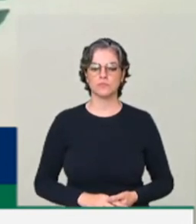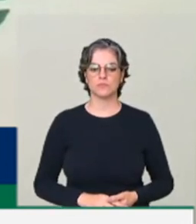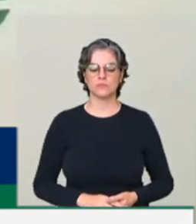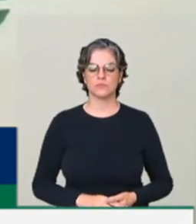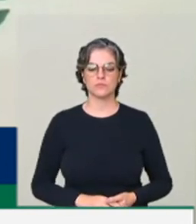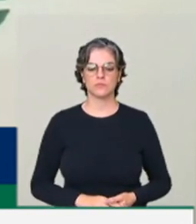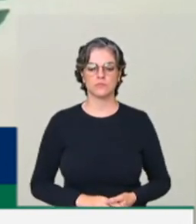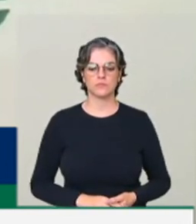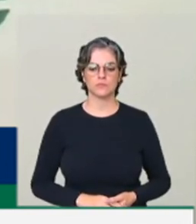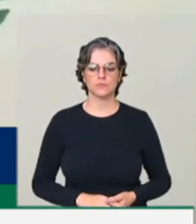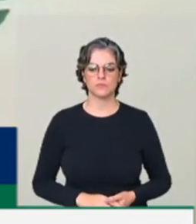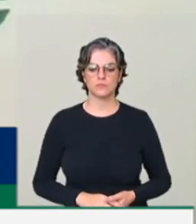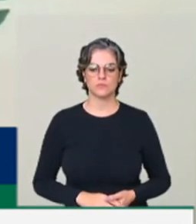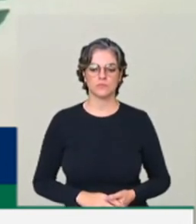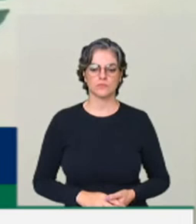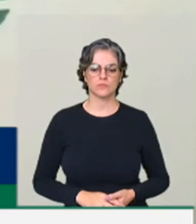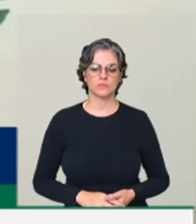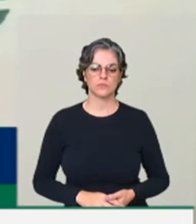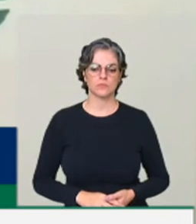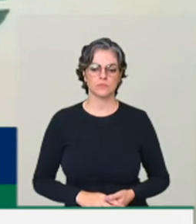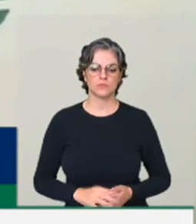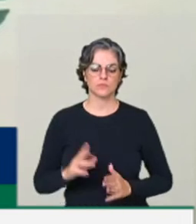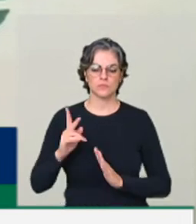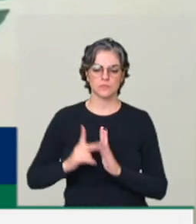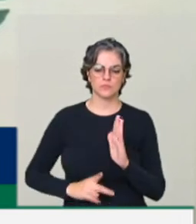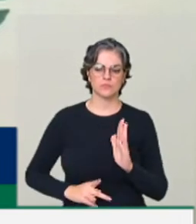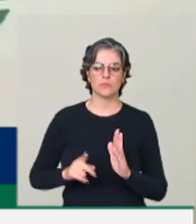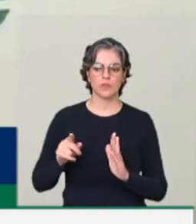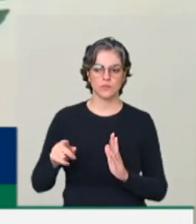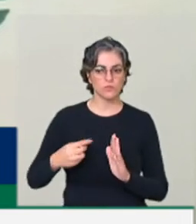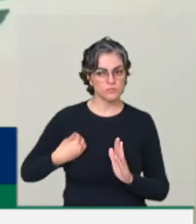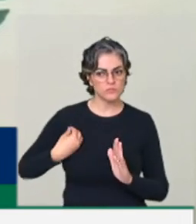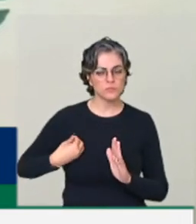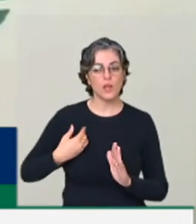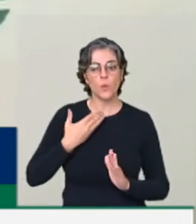CONTA DESSE PROJETO DO BACELAR EU PEDI O APENSAMENTO. TEM O